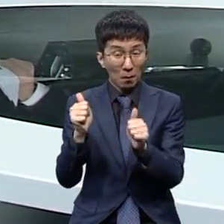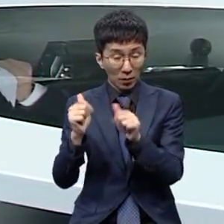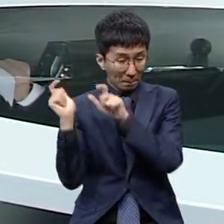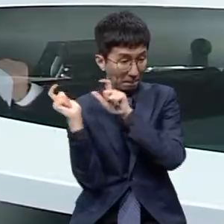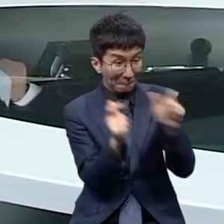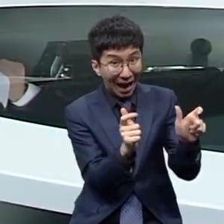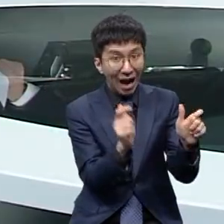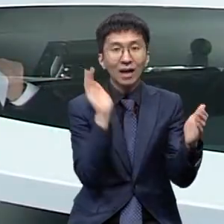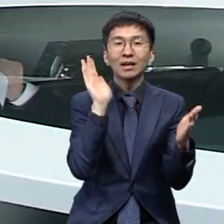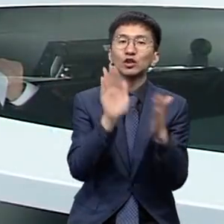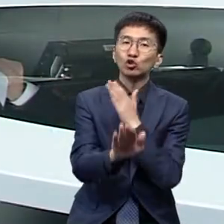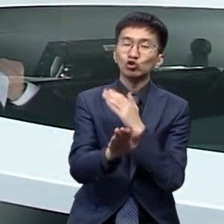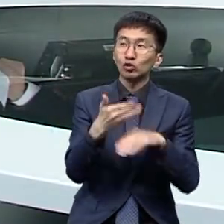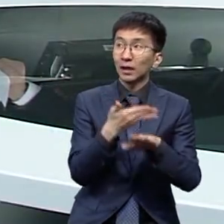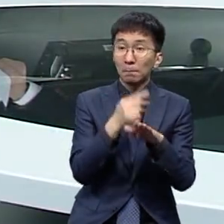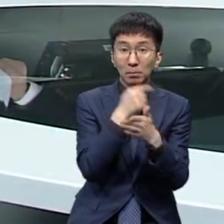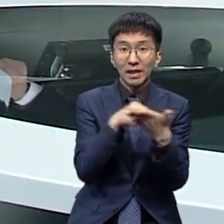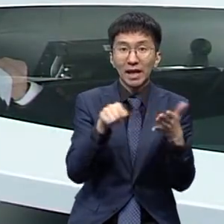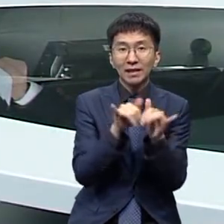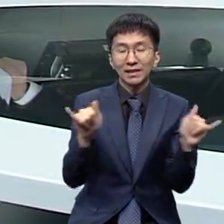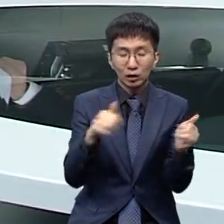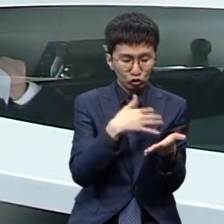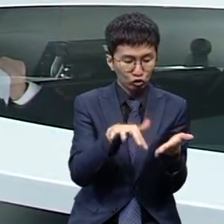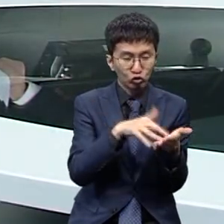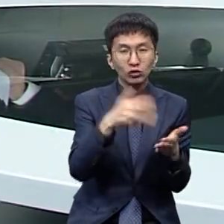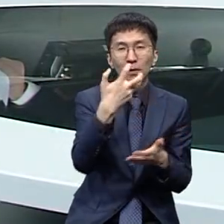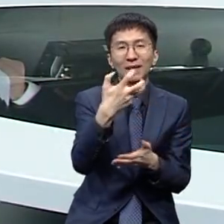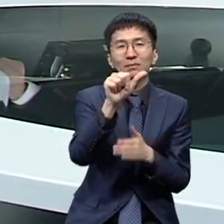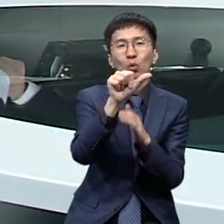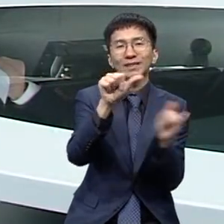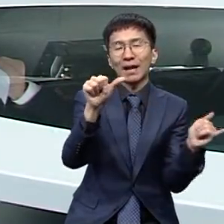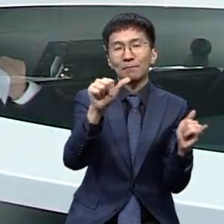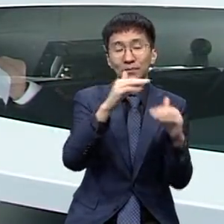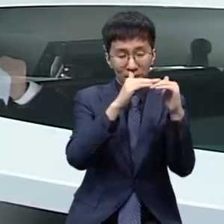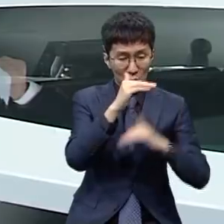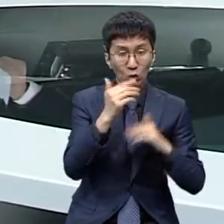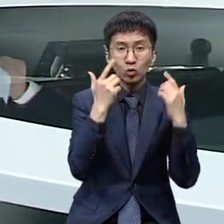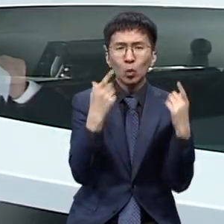나온 이후에 다른 피해자 85명이 똑같은 내용으로 법원에 소송을 냈습니다.